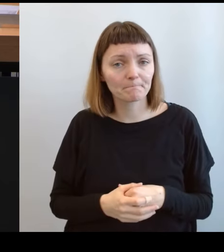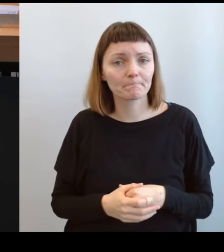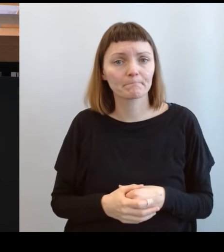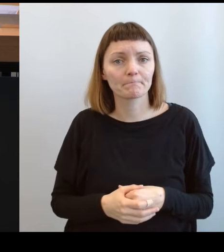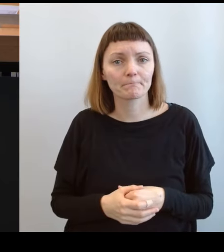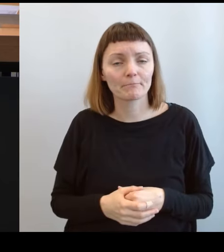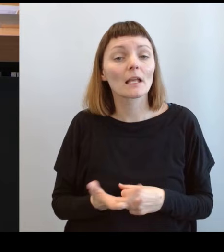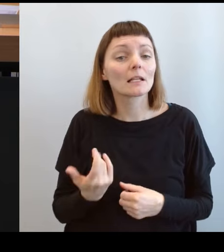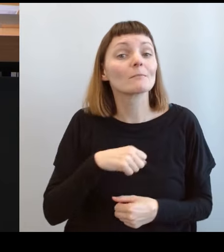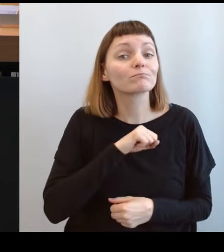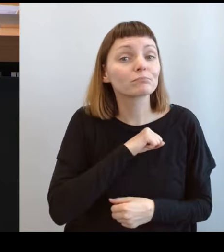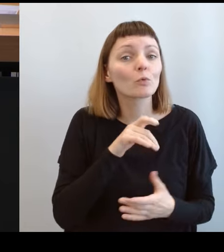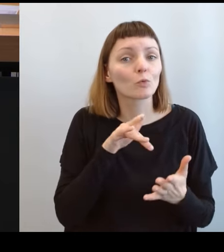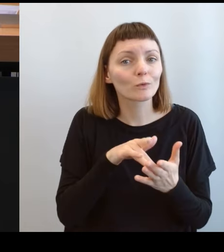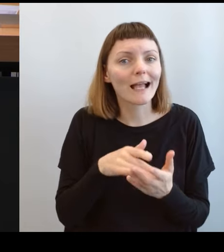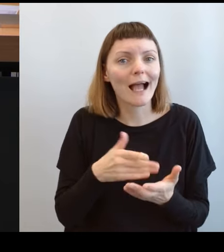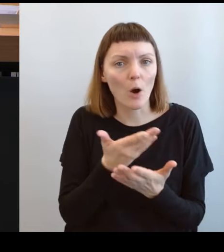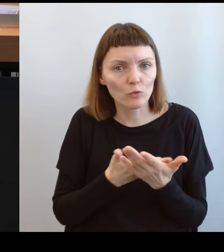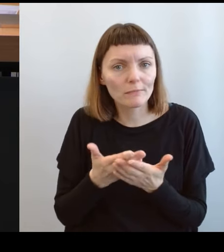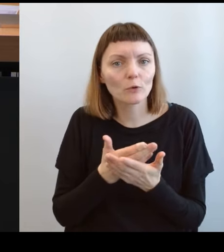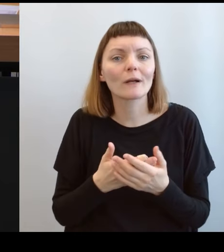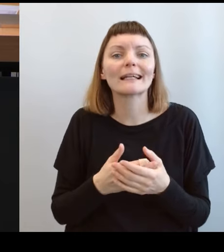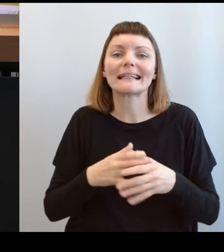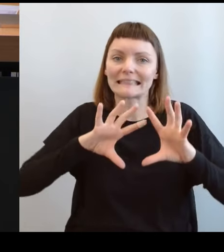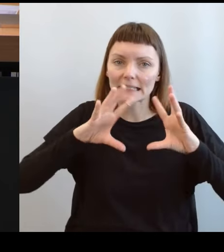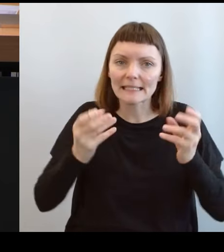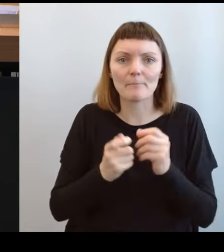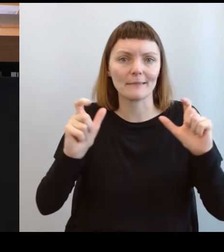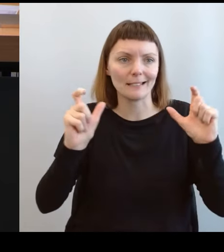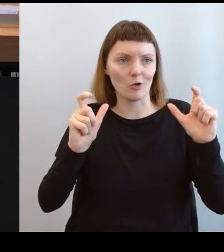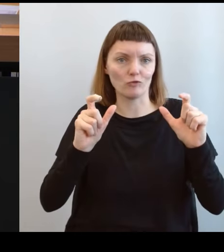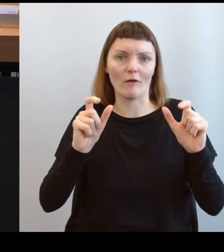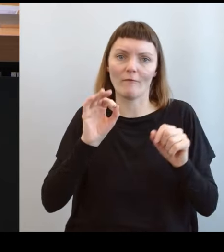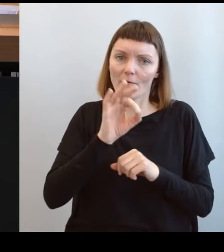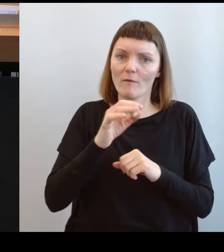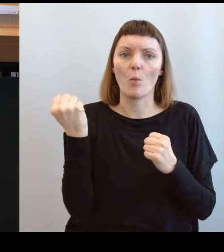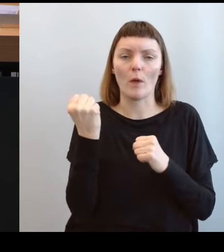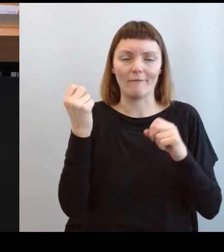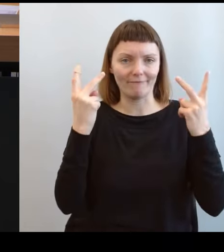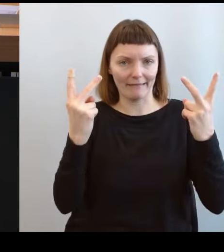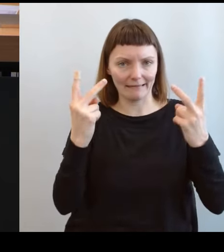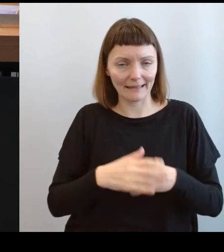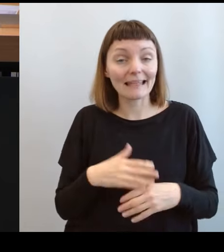Interesse, und deswegen ist es nur richtig, wenn man auch die Kosten dafür auf möglichst breite Schultern verteilt.(Beifall)